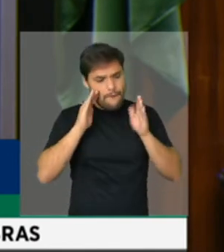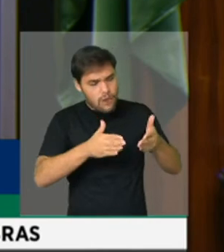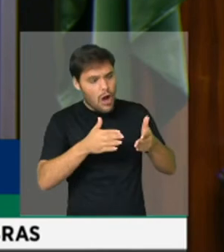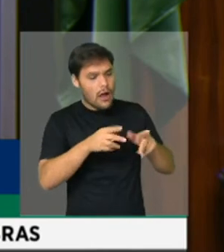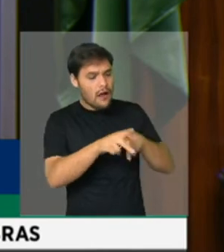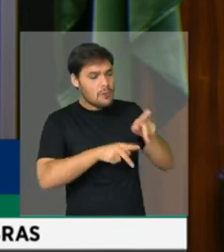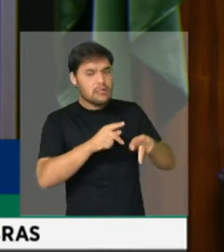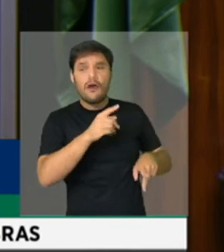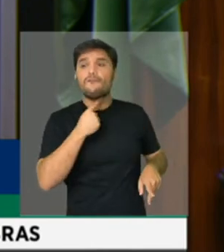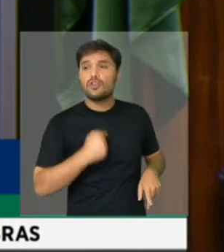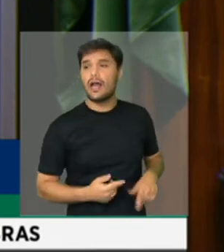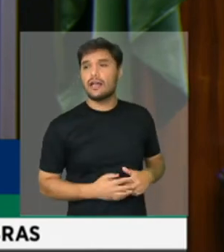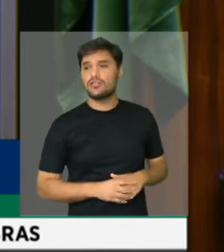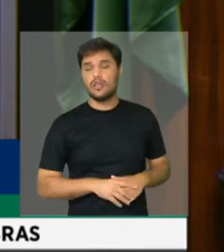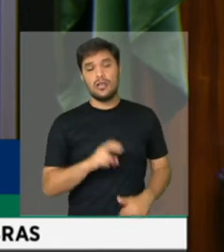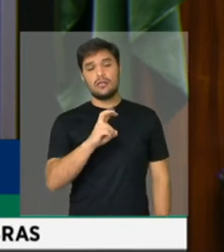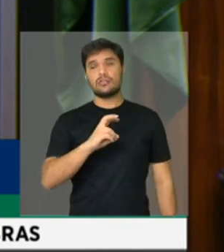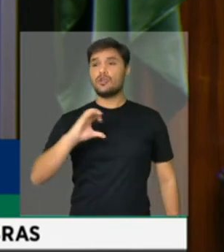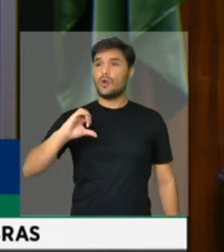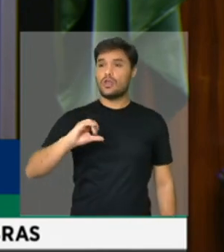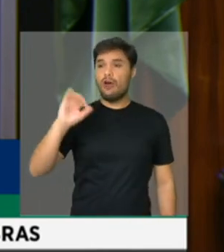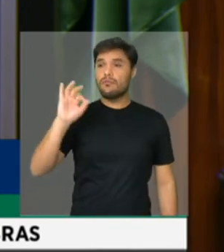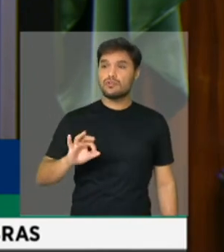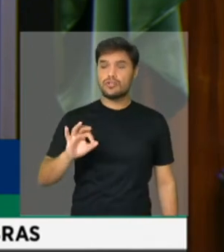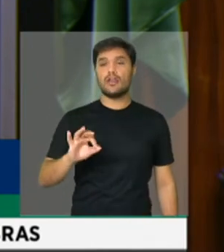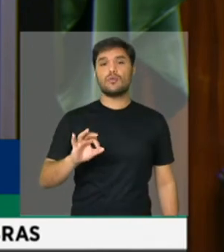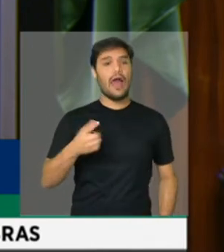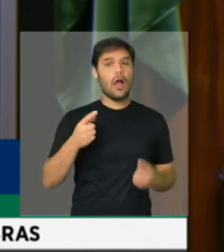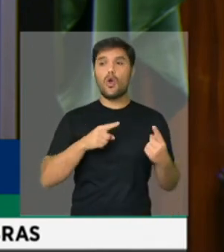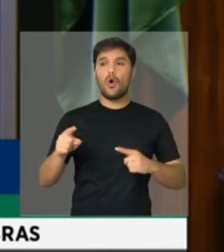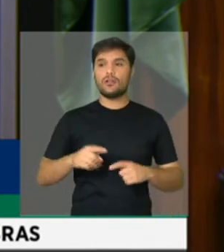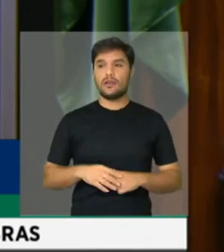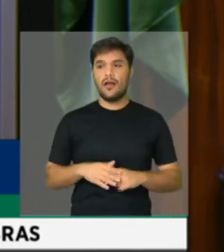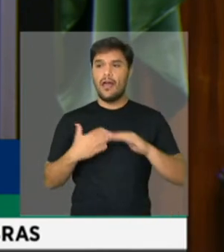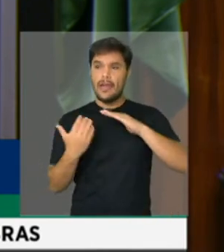500 MILHÕES DE REAIS. PORTANTO, NÓS ESTAMOS FALANDO DE NEGÓCIO. AO INVÀS DE OLHAR PARA O MERCADO... VAMOS